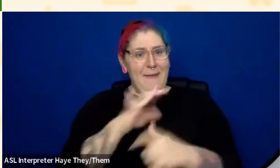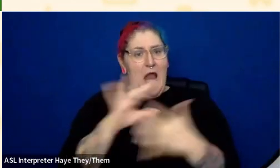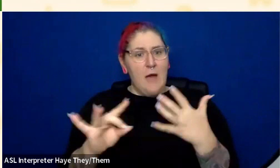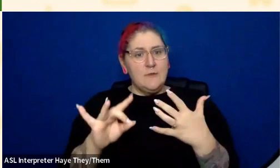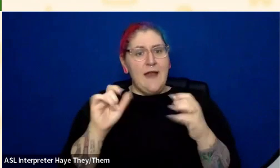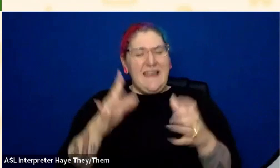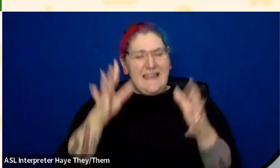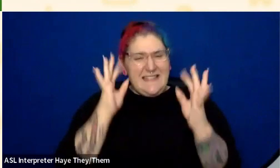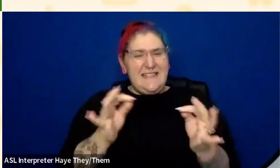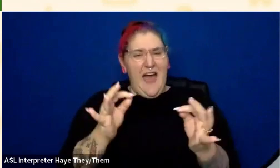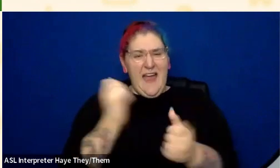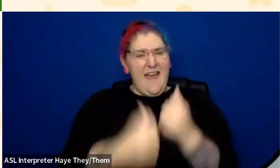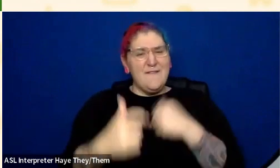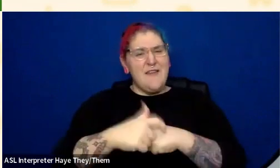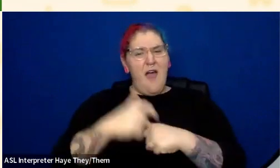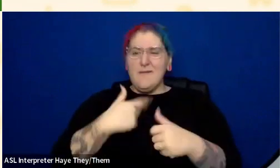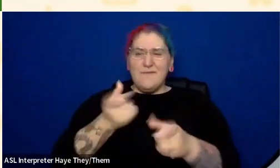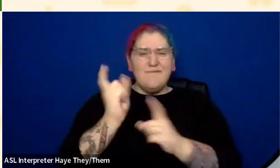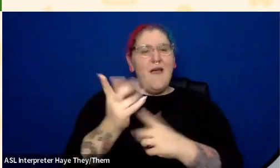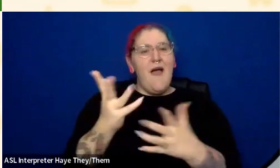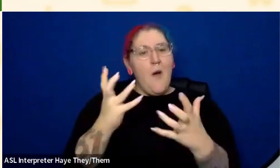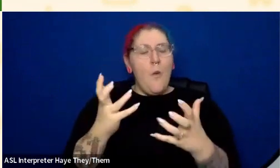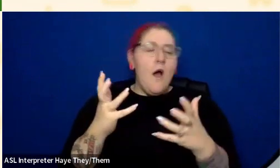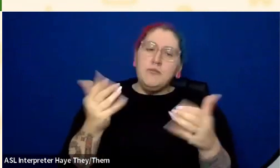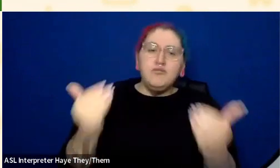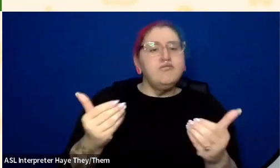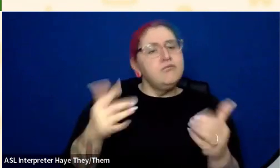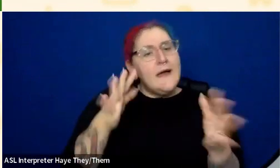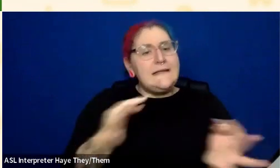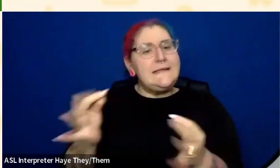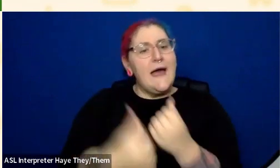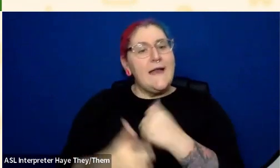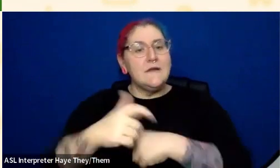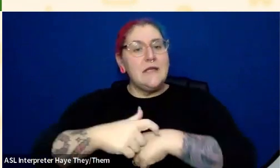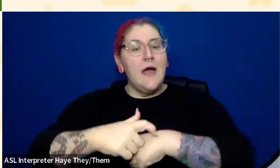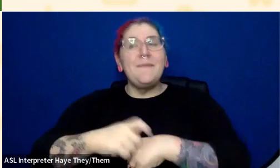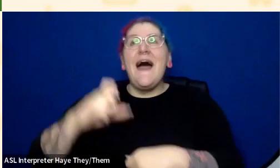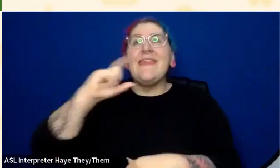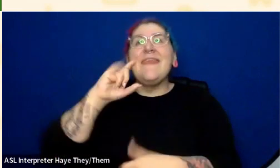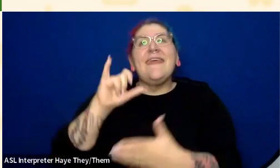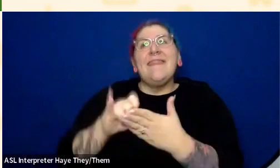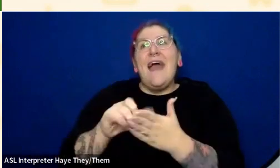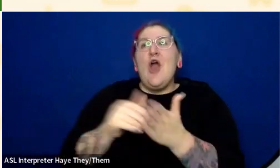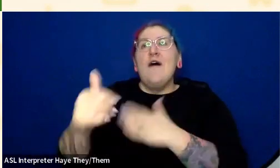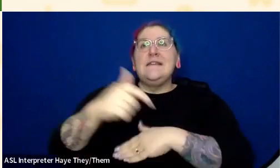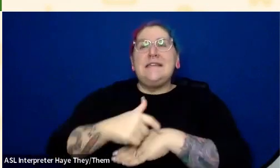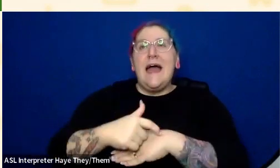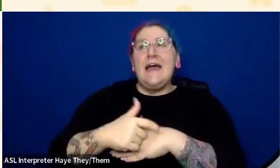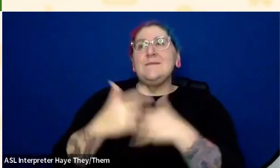Creo que de ahí es de donde provienen esas superposiciones de accesibilidad, con suerte su intención es permitir a los usuarios